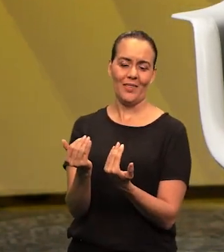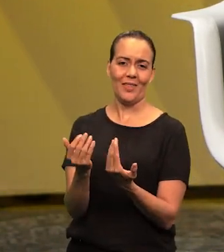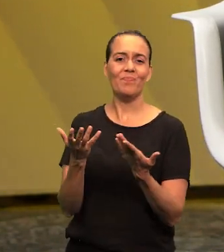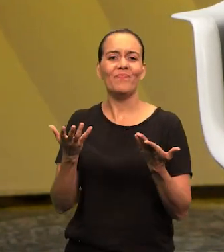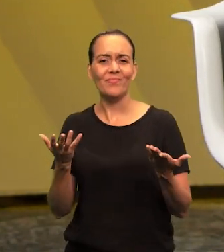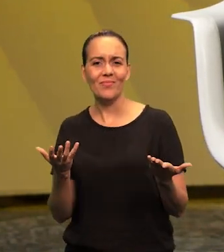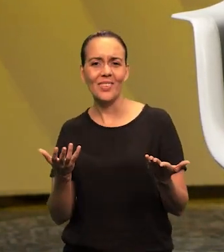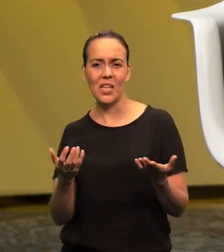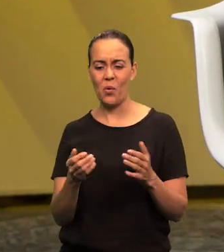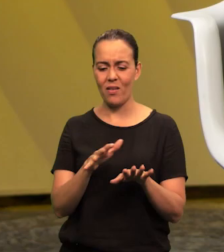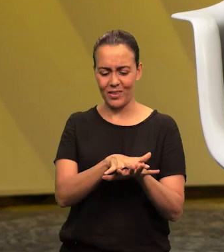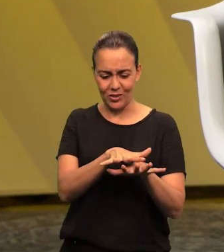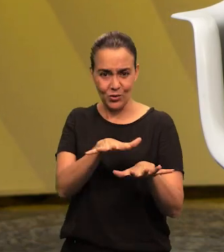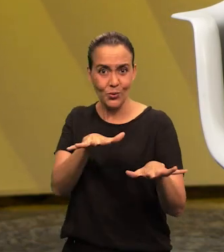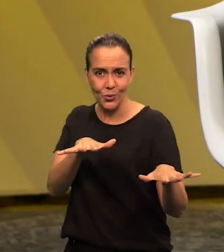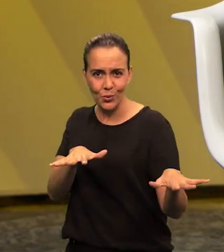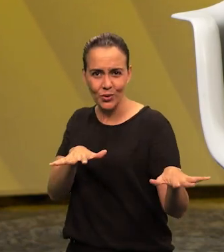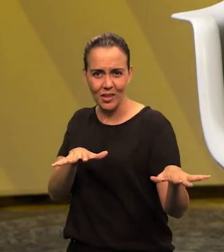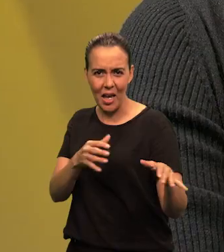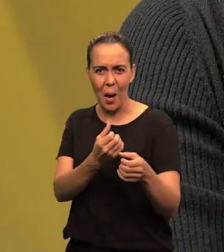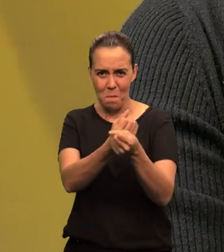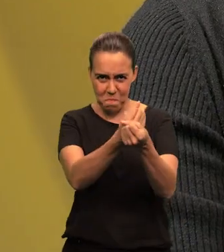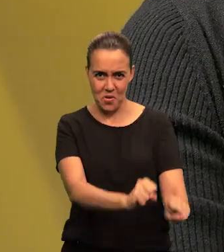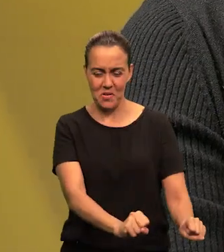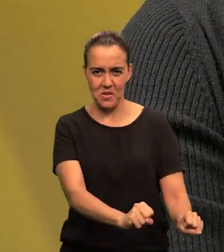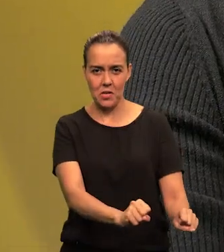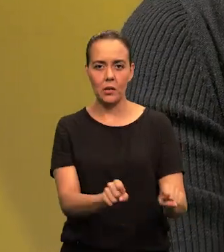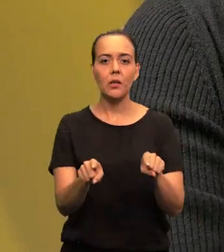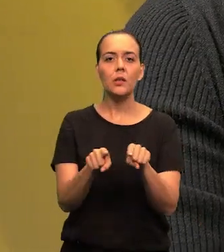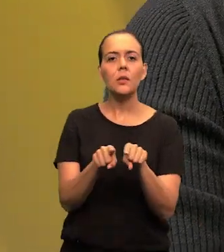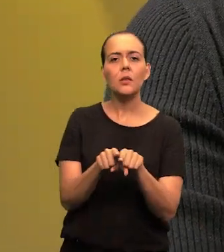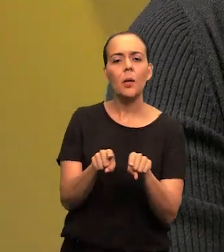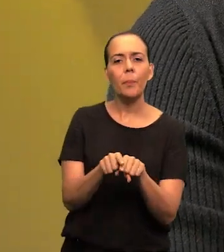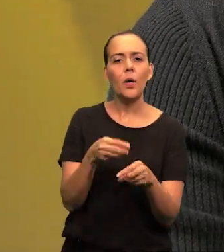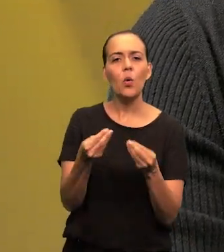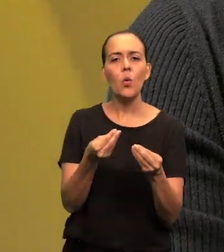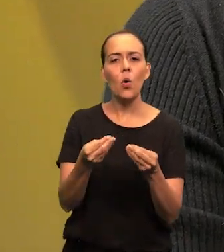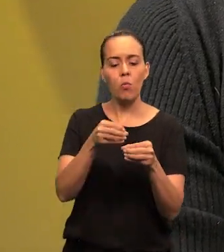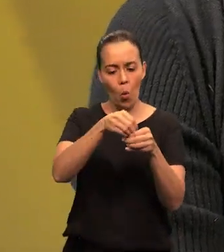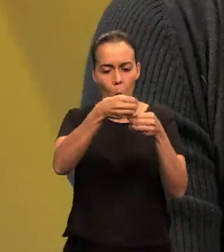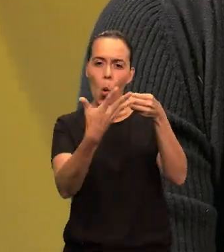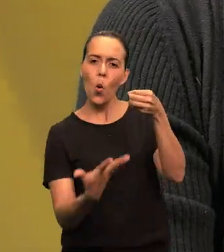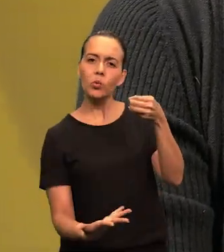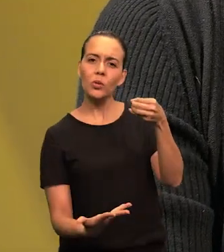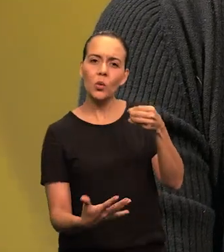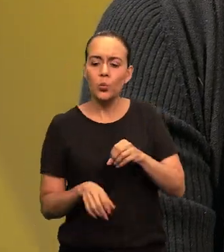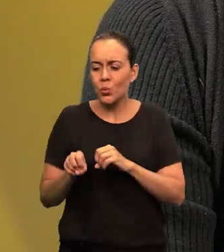que tem a ver com a reprovação, mas também com a administração de conteúdos.